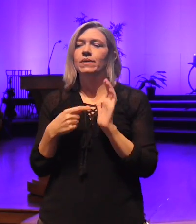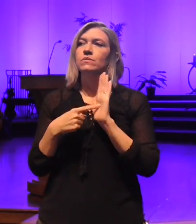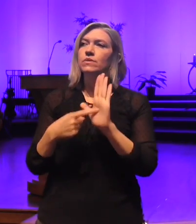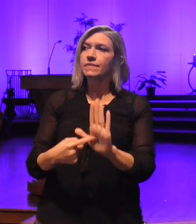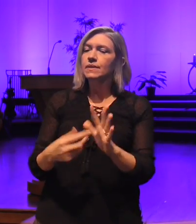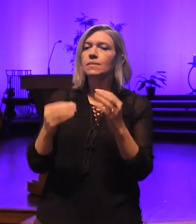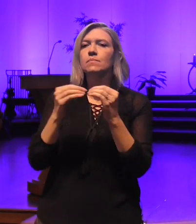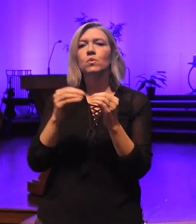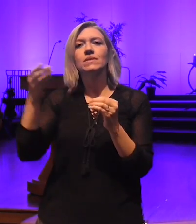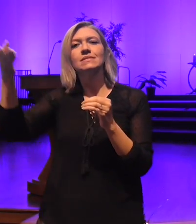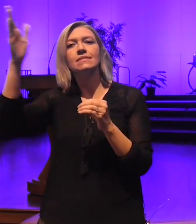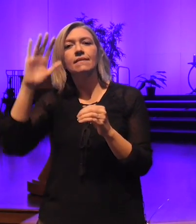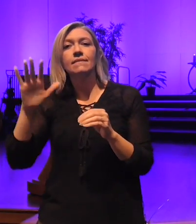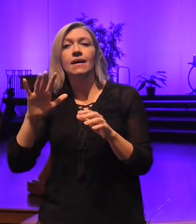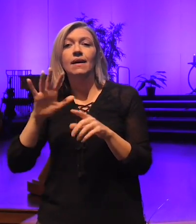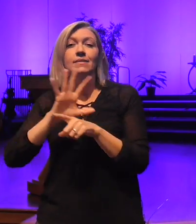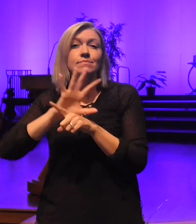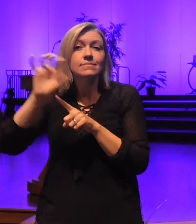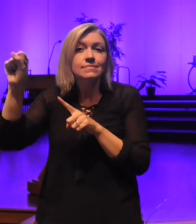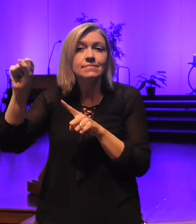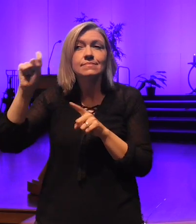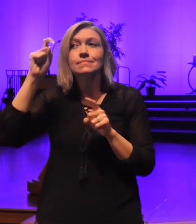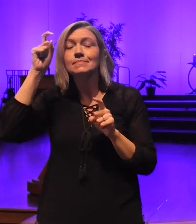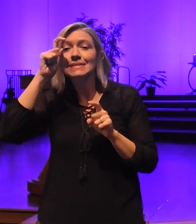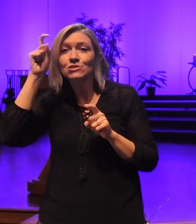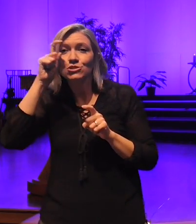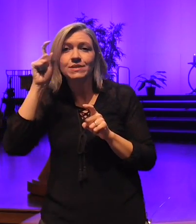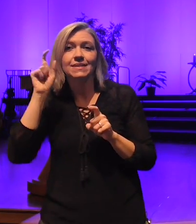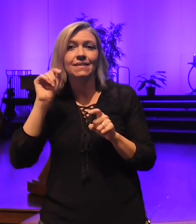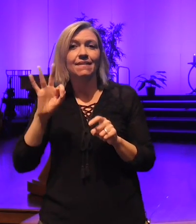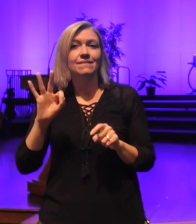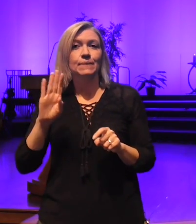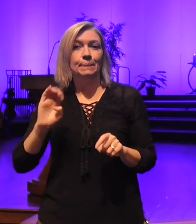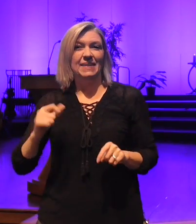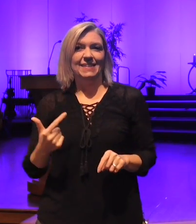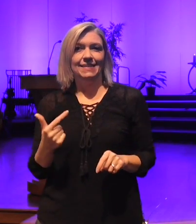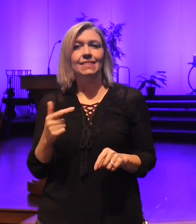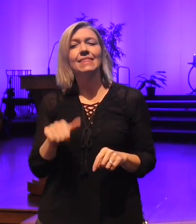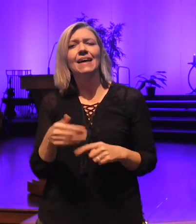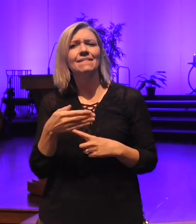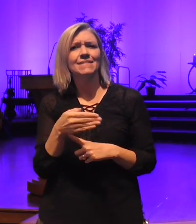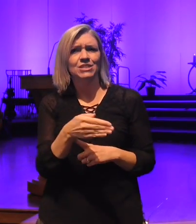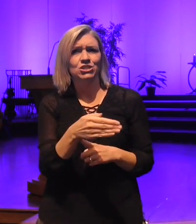el misterio de nuestro ser para que ese pececito tenga más que enseñarnos y algunas cosas que podemos hacer esta